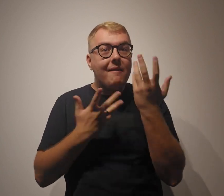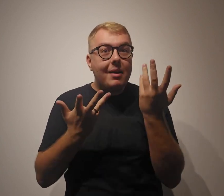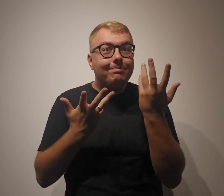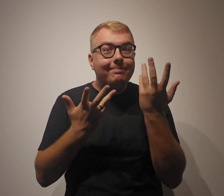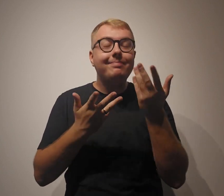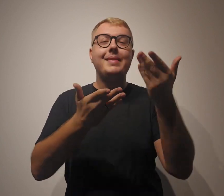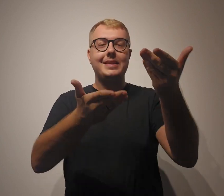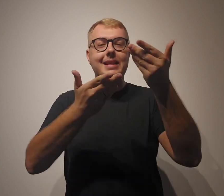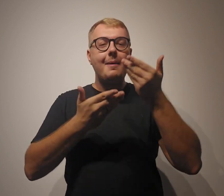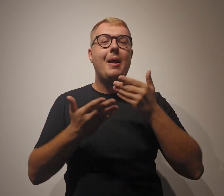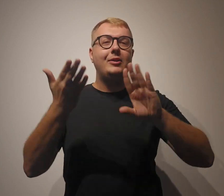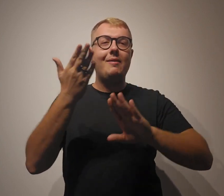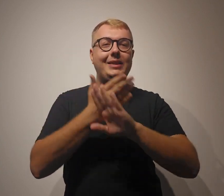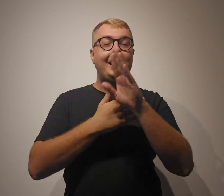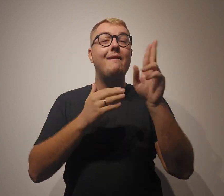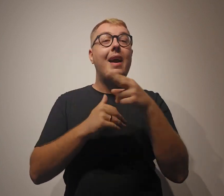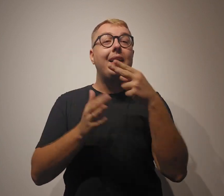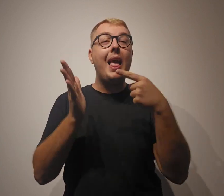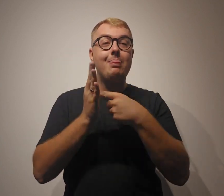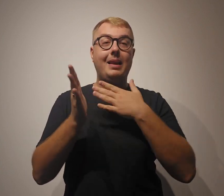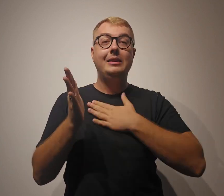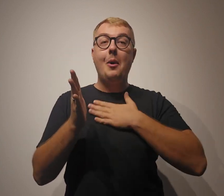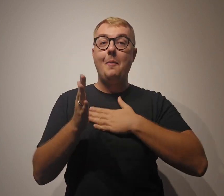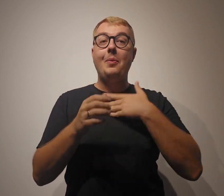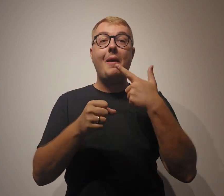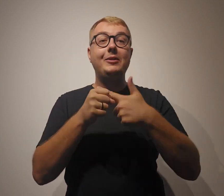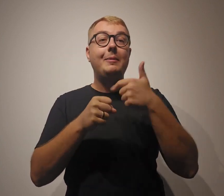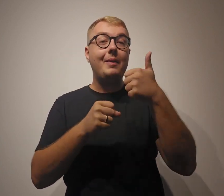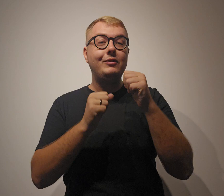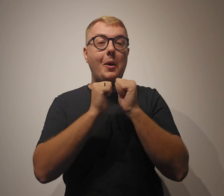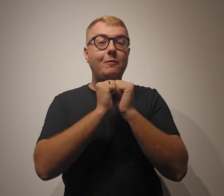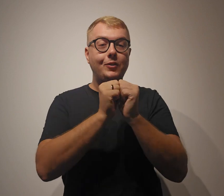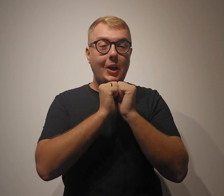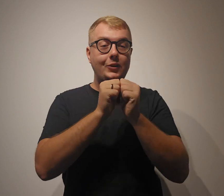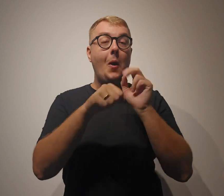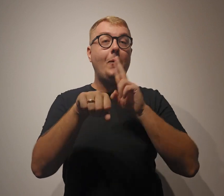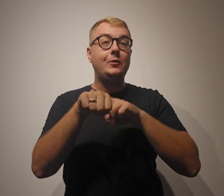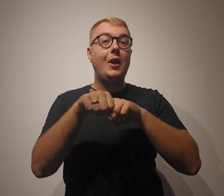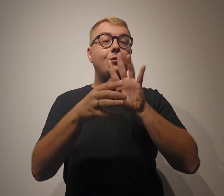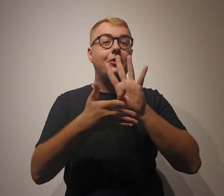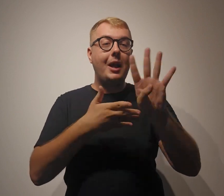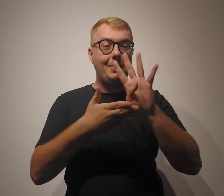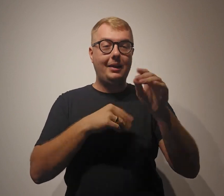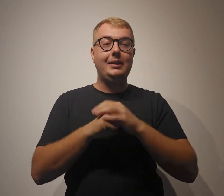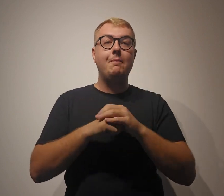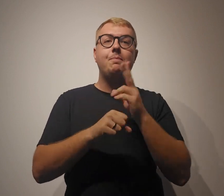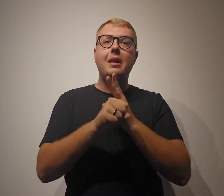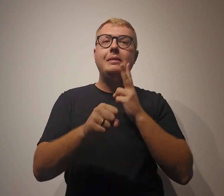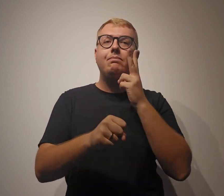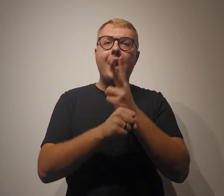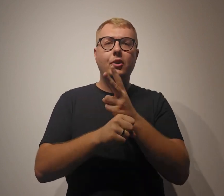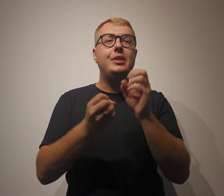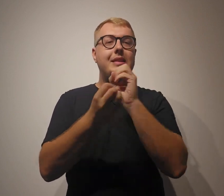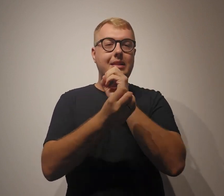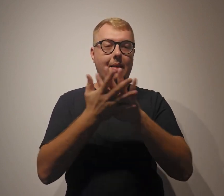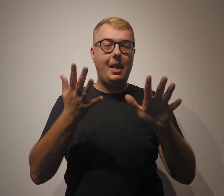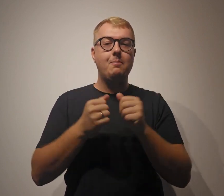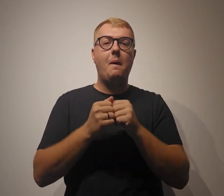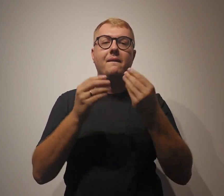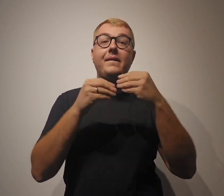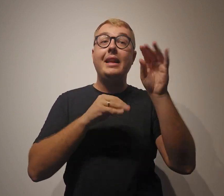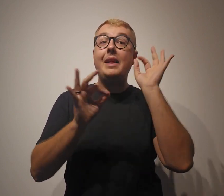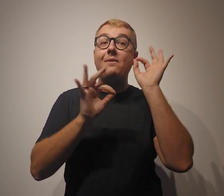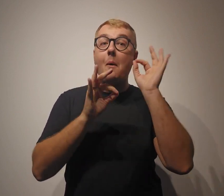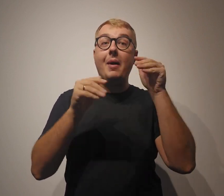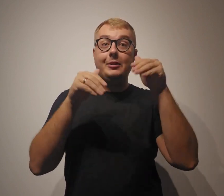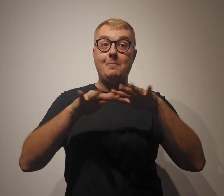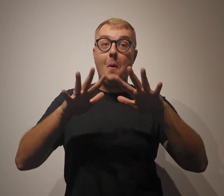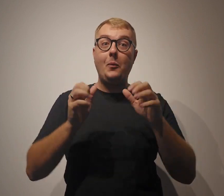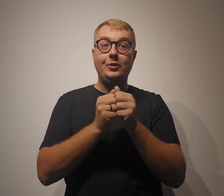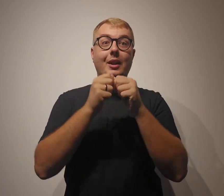Brzmi ciekawie? Zajrzyj na wystawę w sobotę 21 września o godzinie 14. Wstęp bezpłatny.